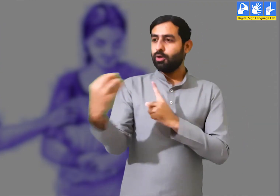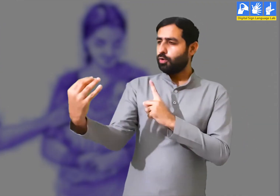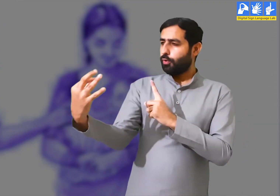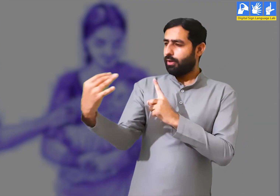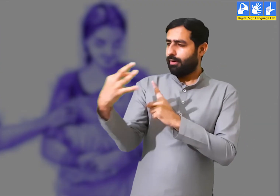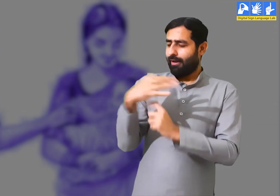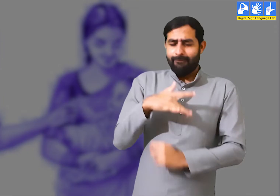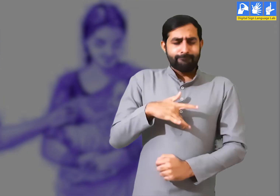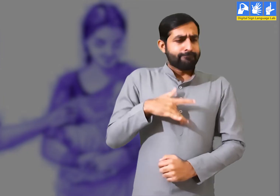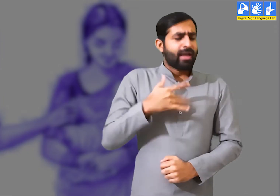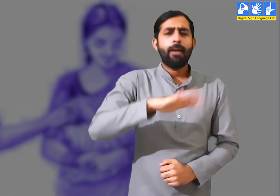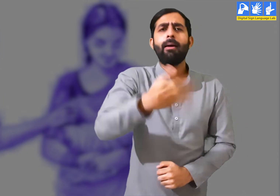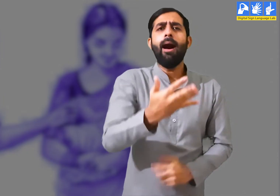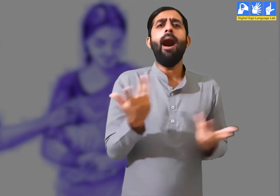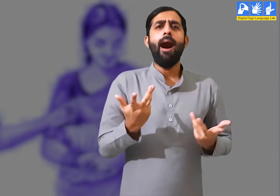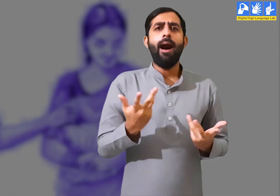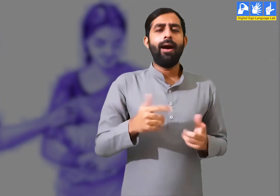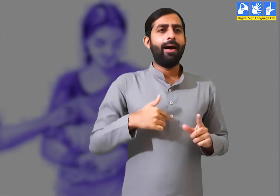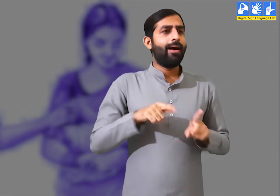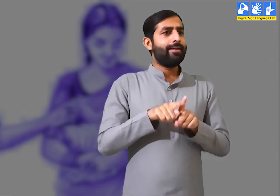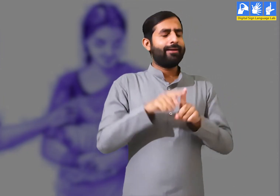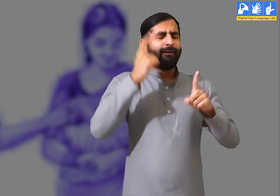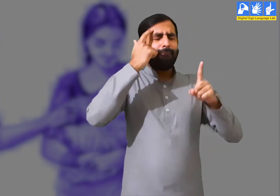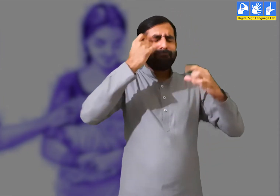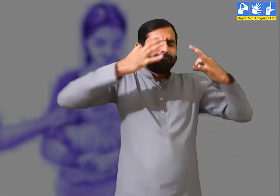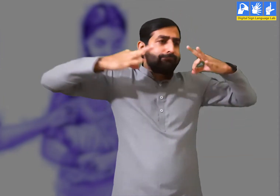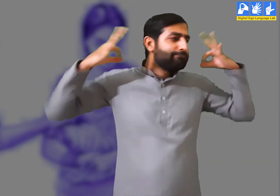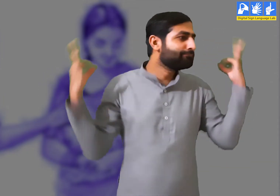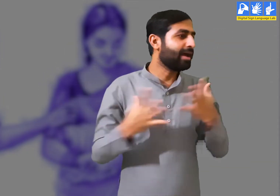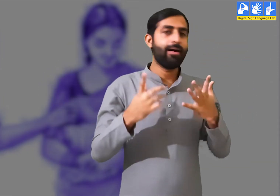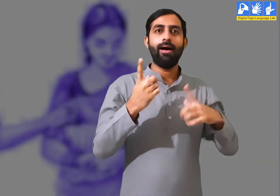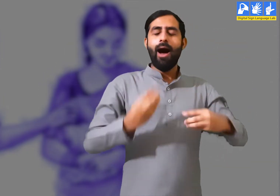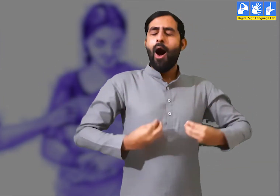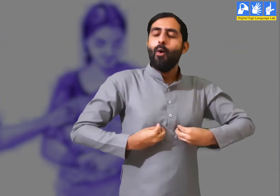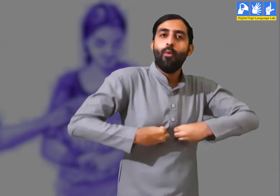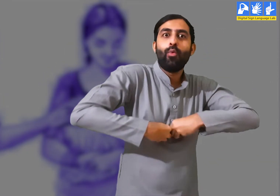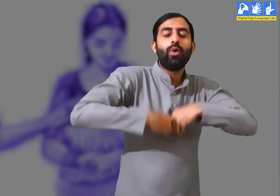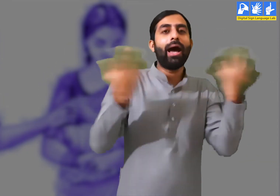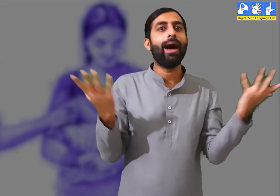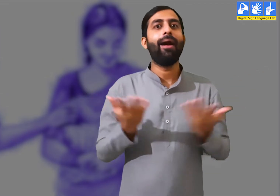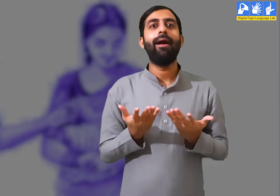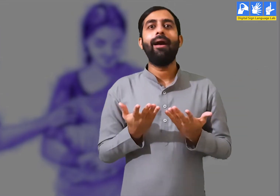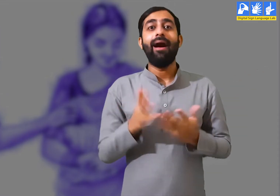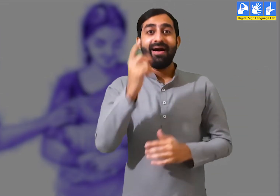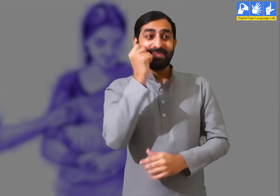तुम्हे देखते ही मेरे भीतर ताज़गी और प्रसन्नता आ गयी।